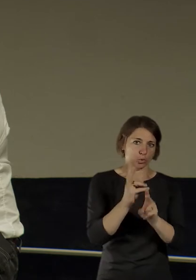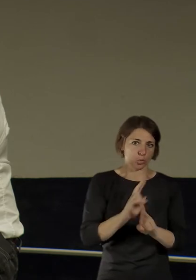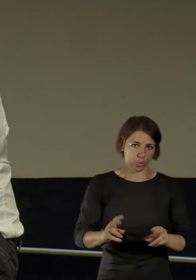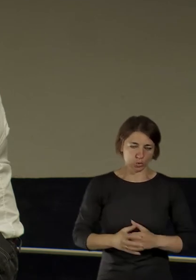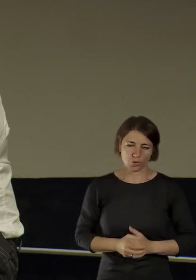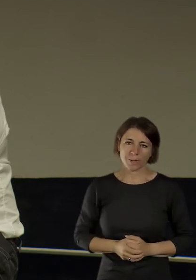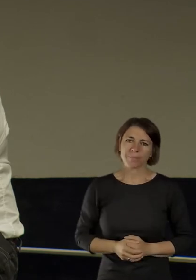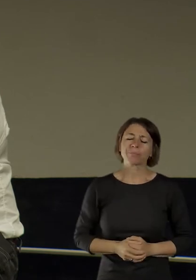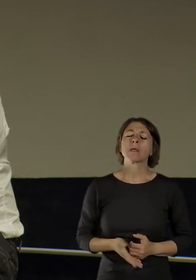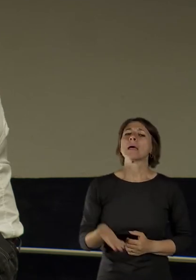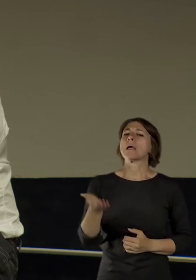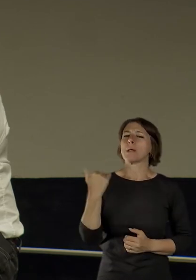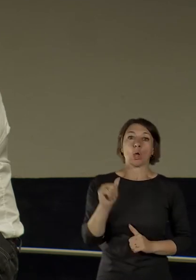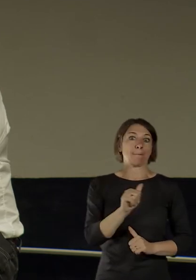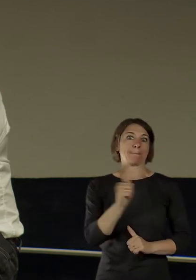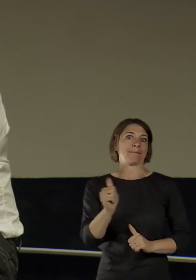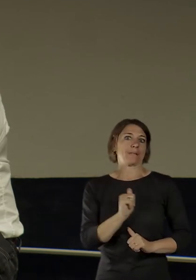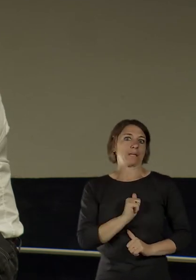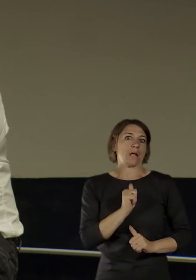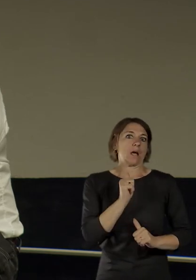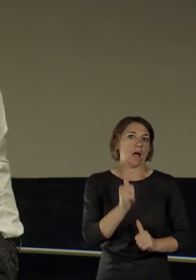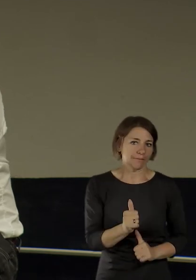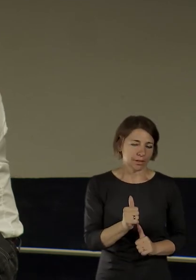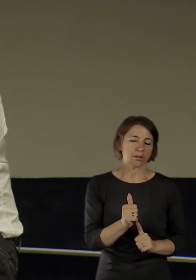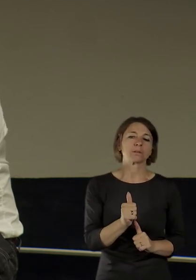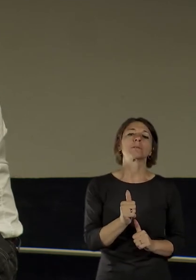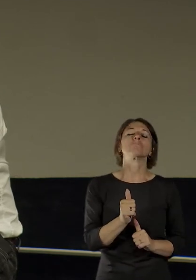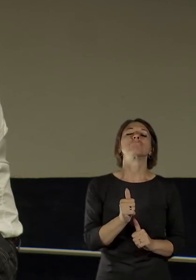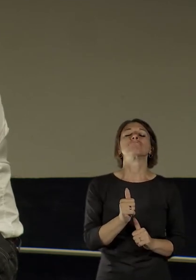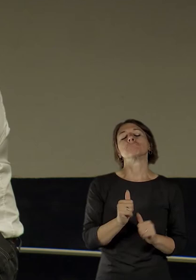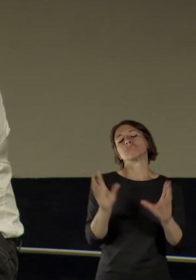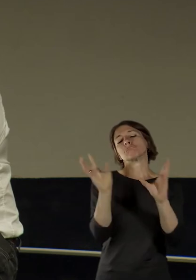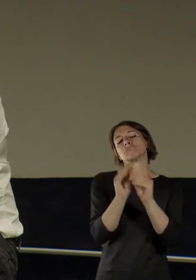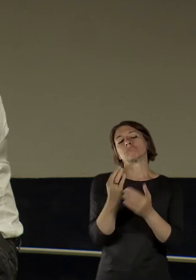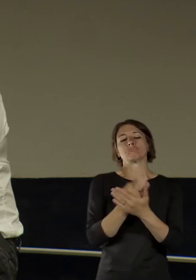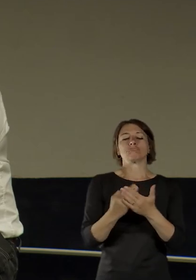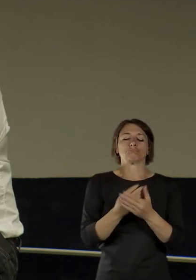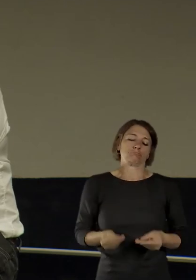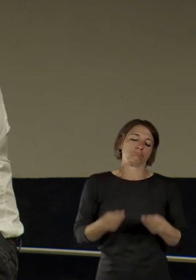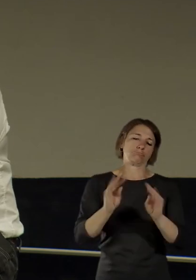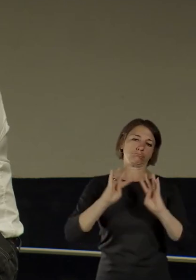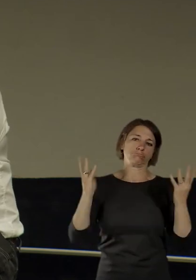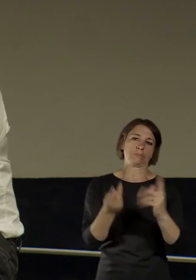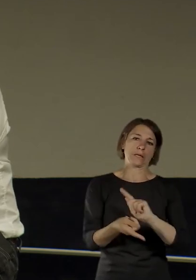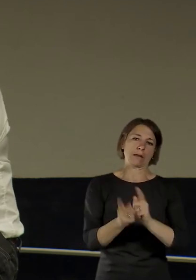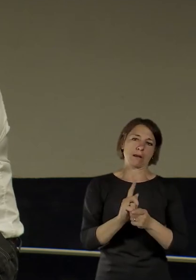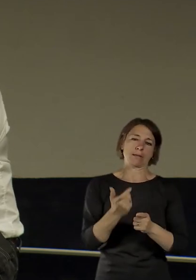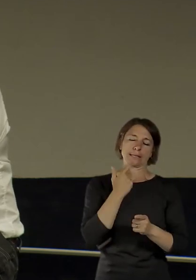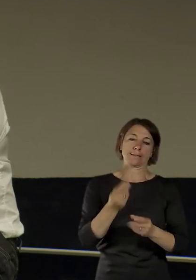dělal ten první návrh pro společné jednání, tak byla celkem aktuální kauza